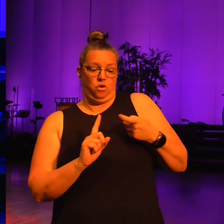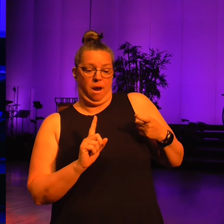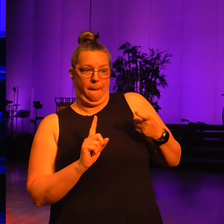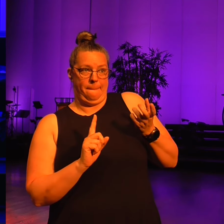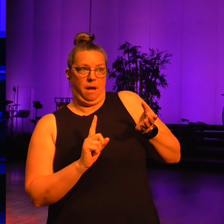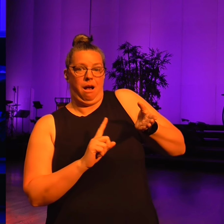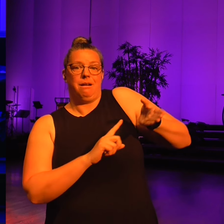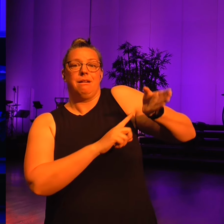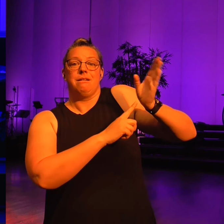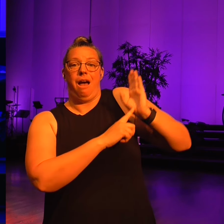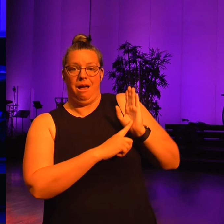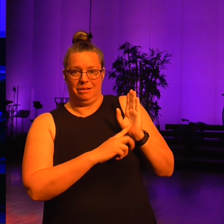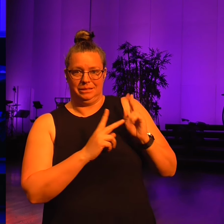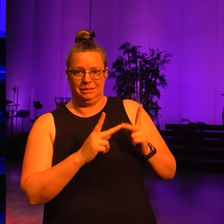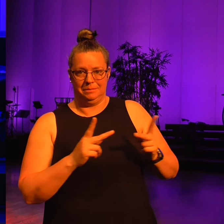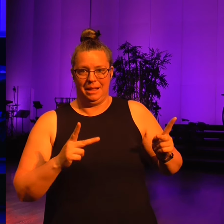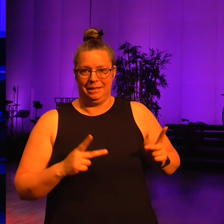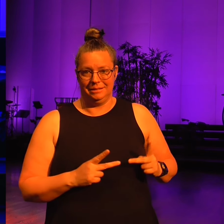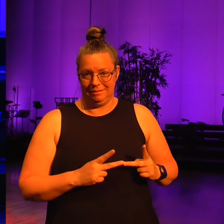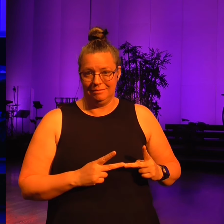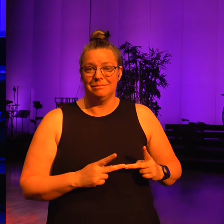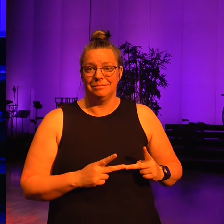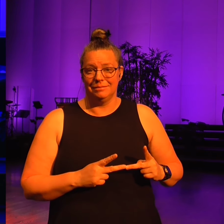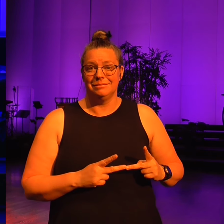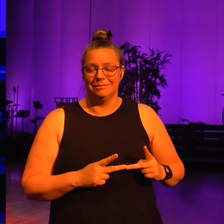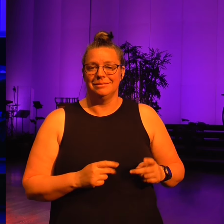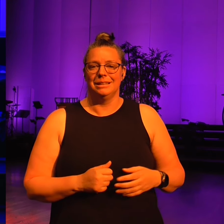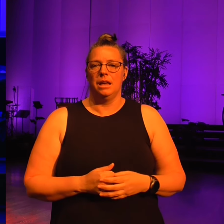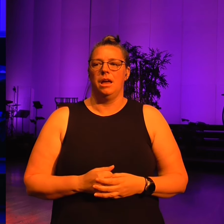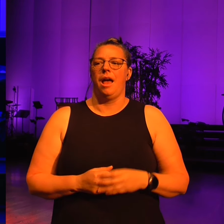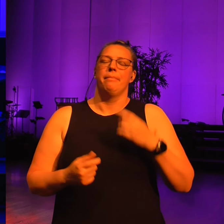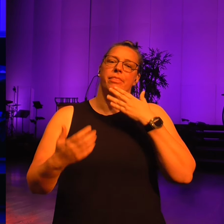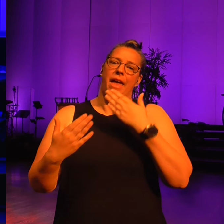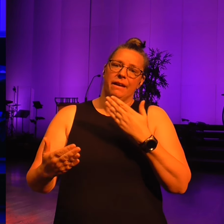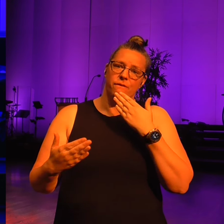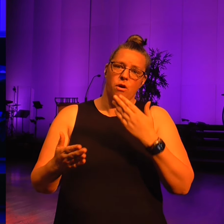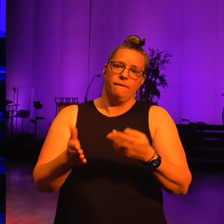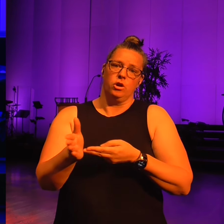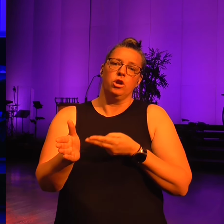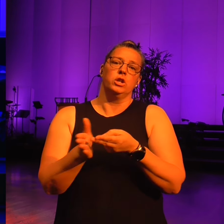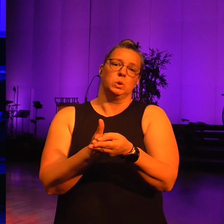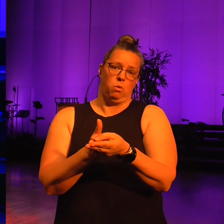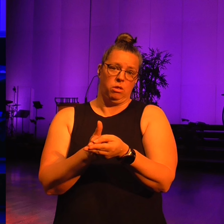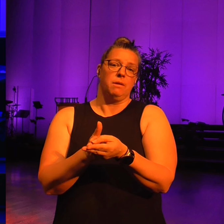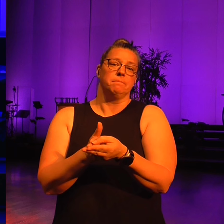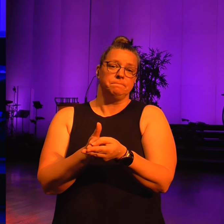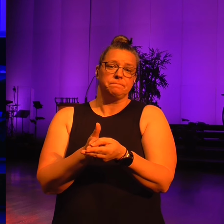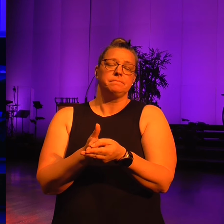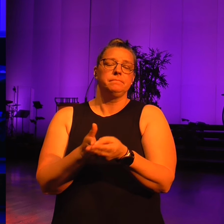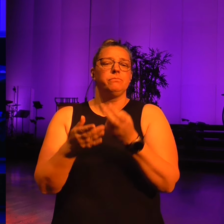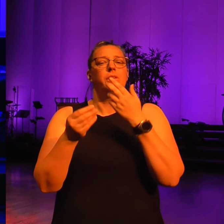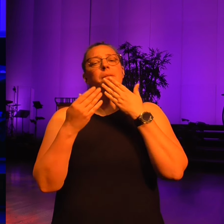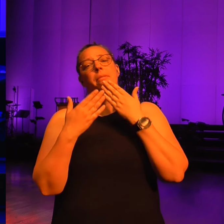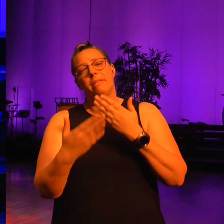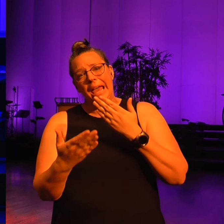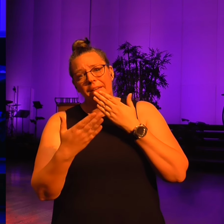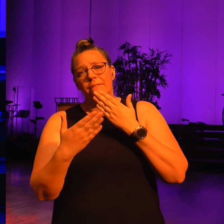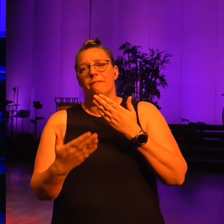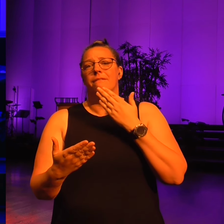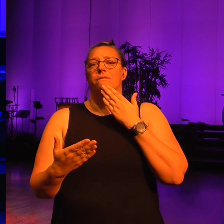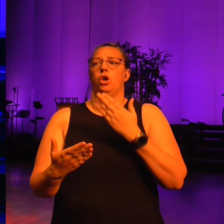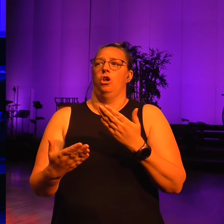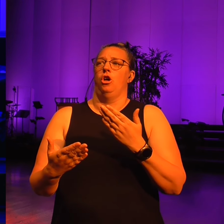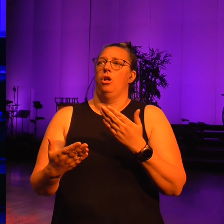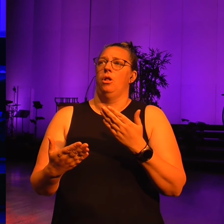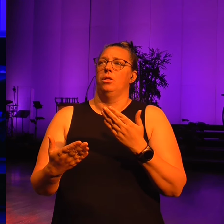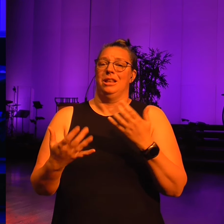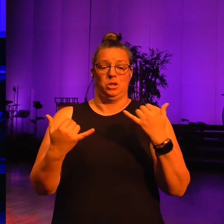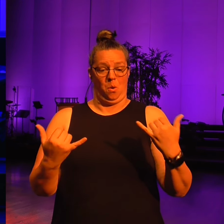el espacio de Dios Estoy tan agradecido por esa verdad Tan agradecido Y puedo dejar ir esta oración ahora